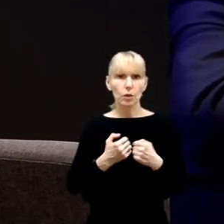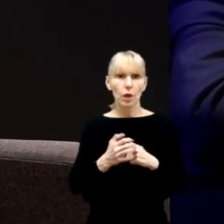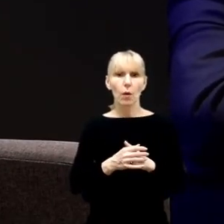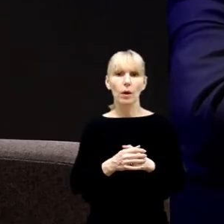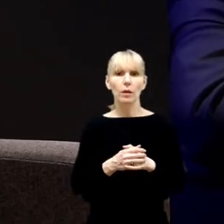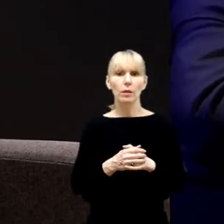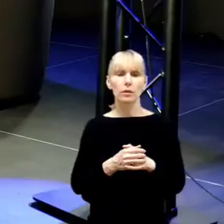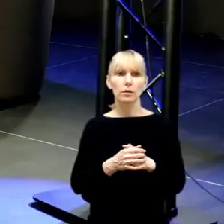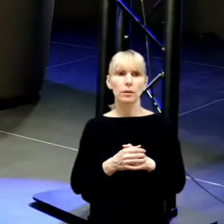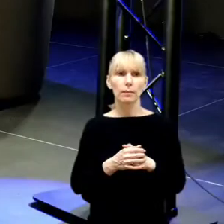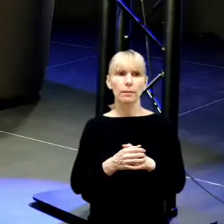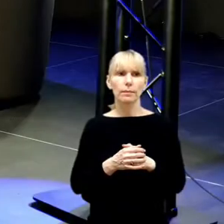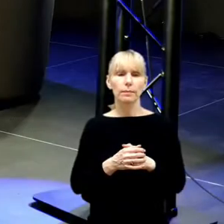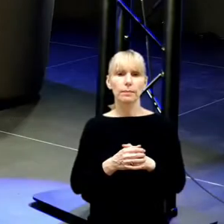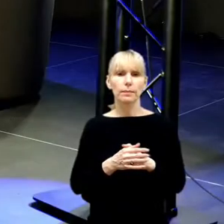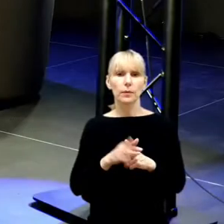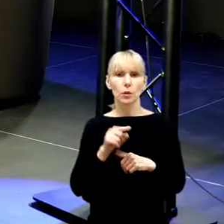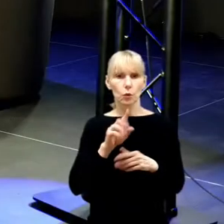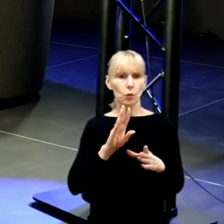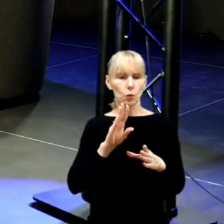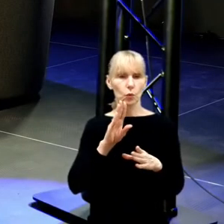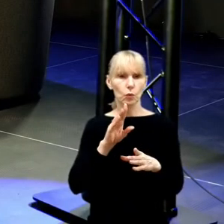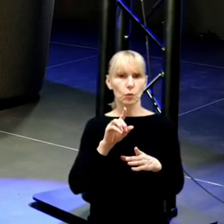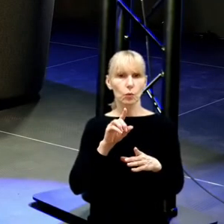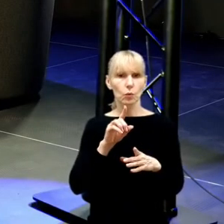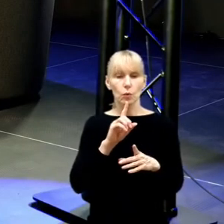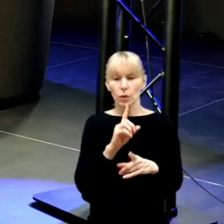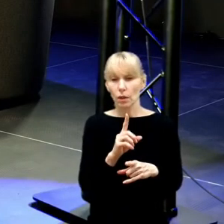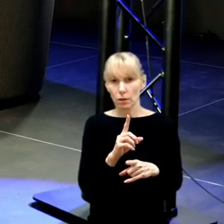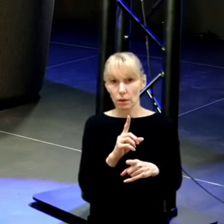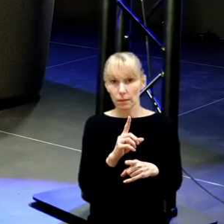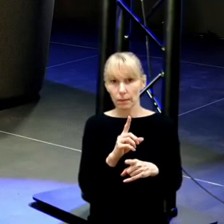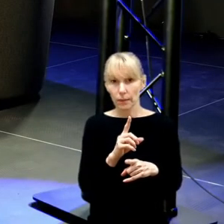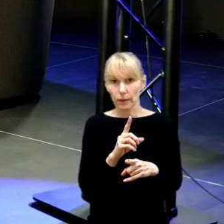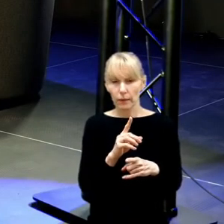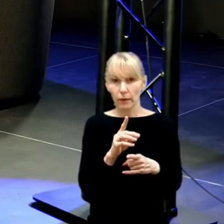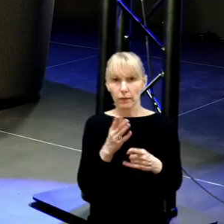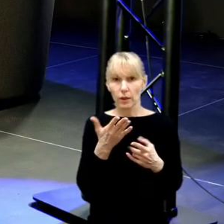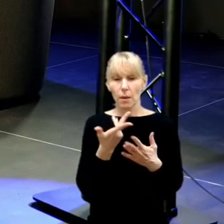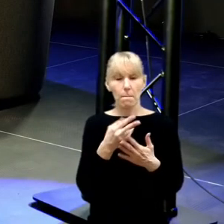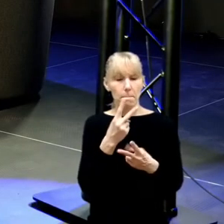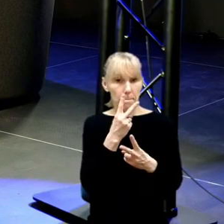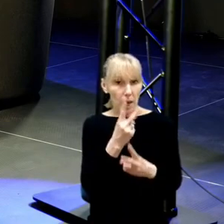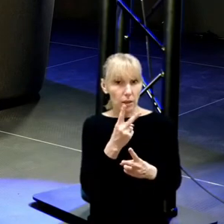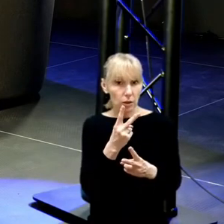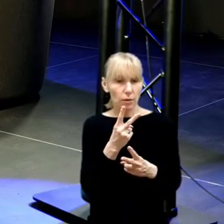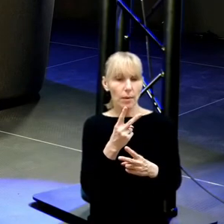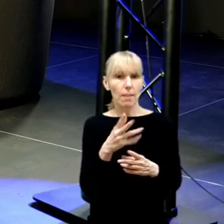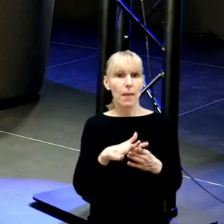no to jest z całą pewnością patrzymy na populację, patrzymy na trendy, patrzymy na to, czy jest